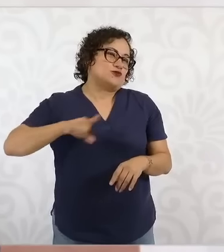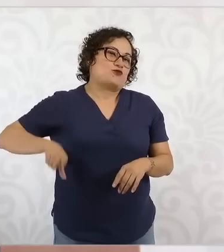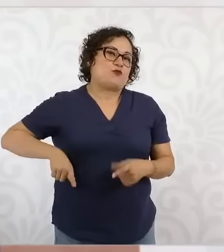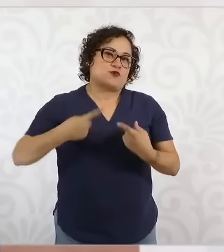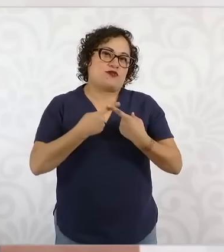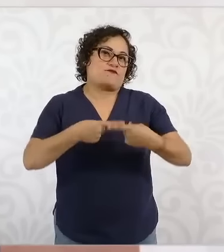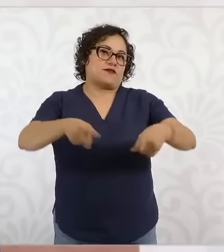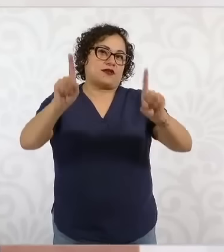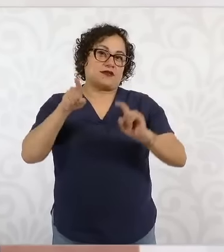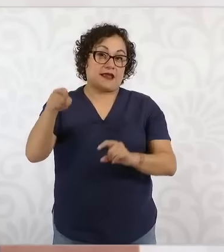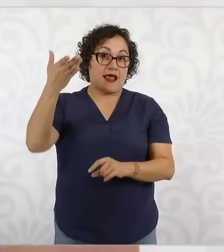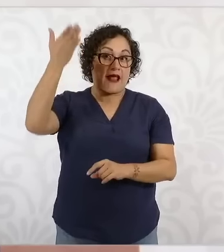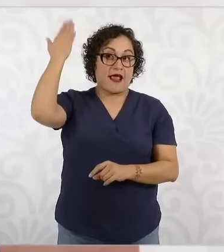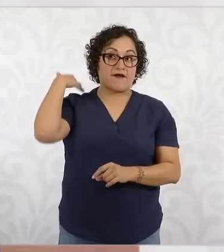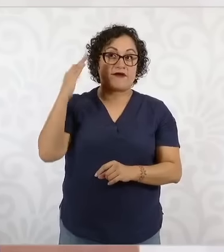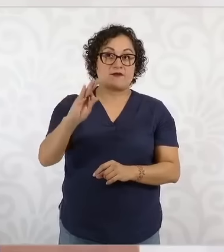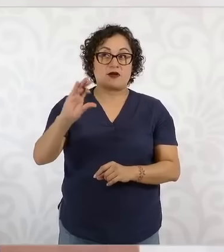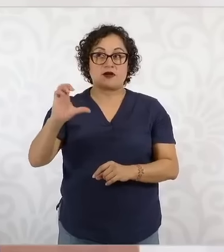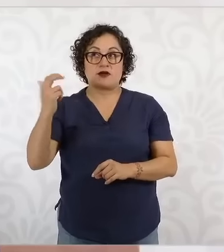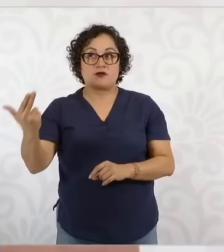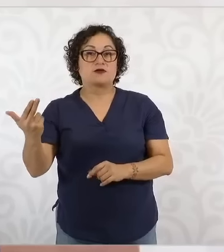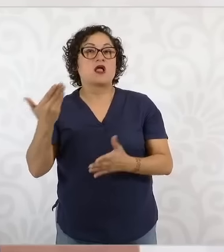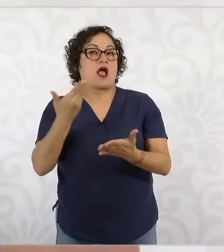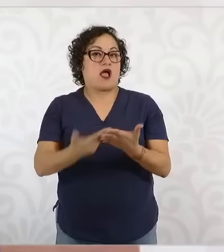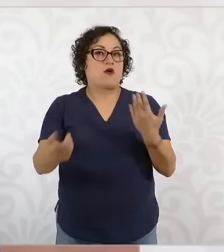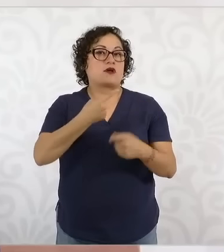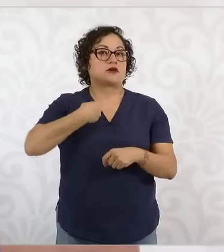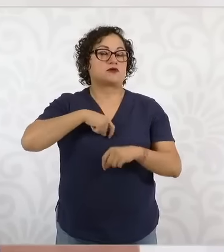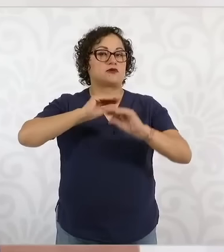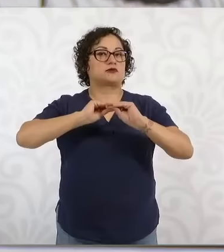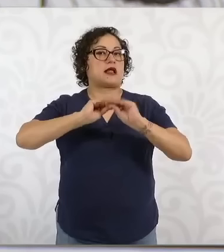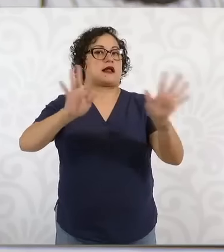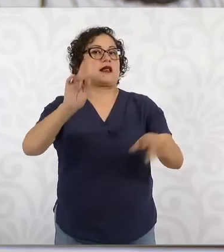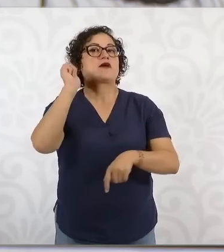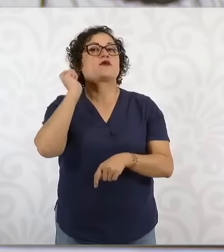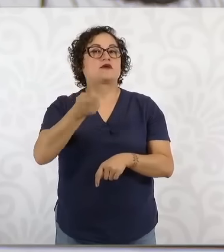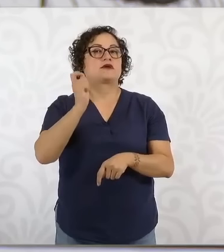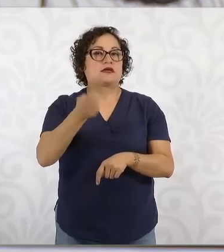nosotros tenemos claro que es el fortalecimiento de Pemex y es aprovechar el conocimiento de una